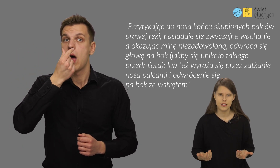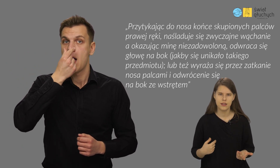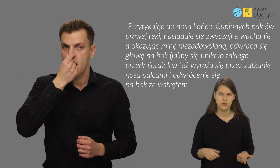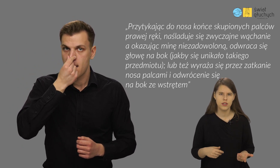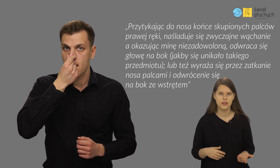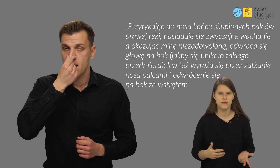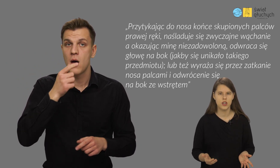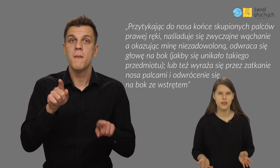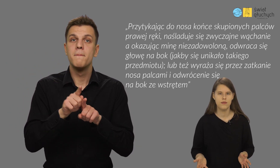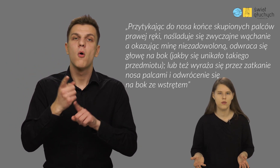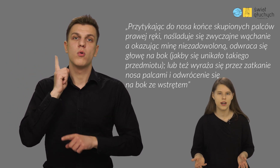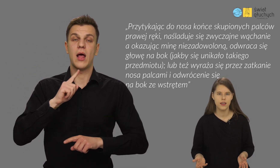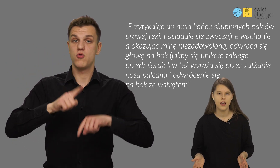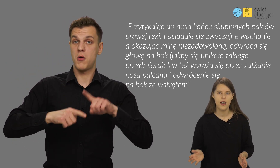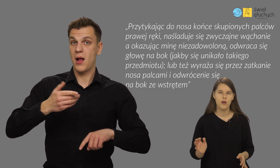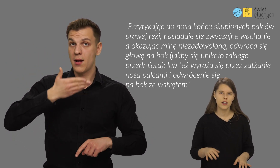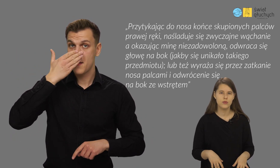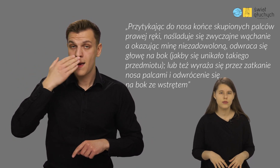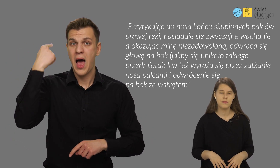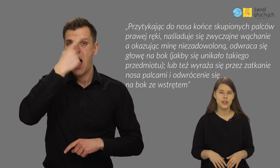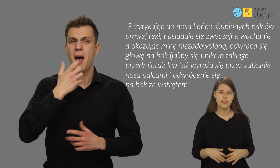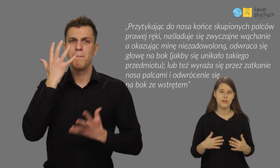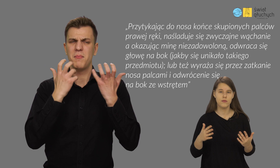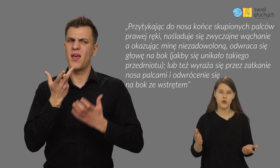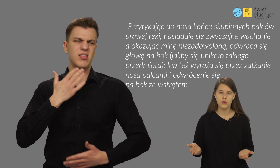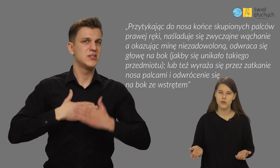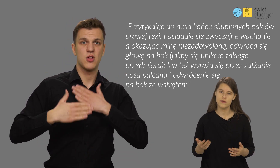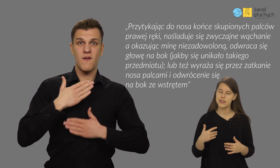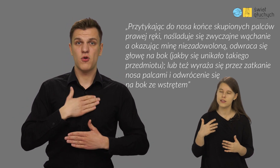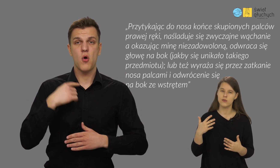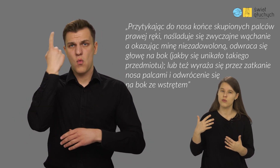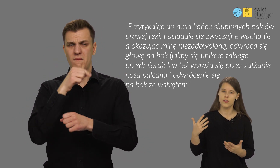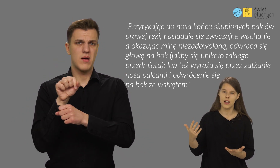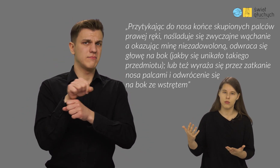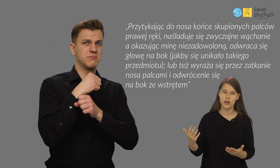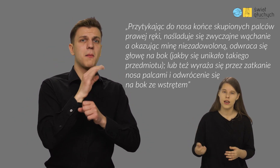naśladuje się zwyczajne wąchanie a okazując minę niezadowoloną, odwraca się głowę na bok